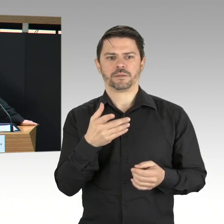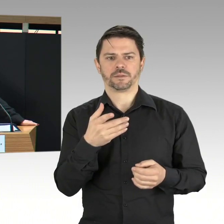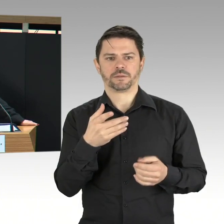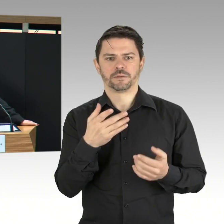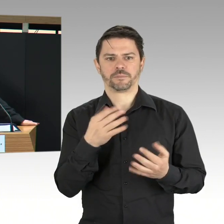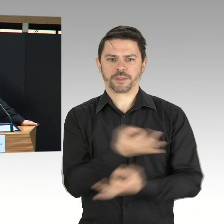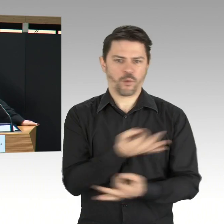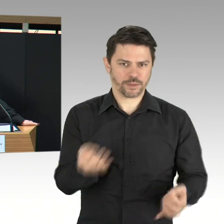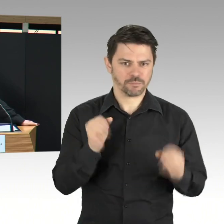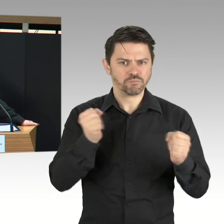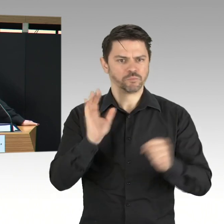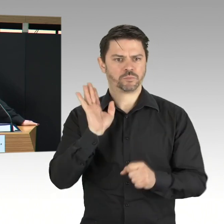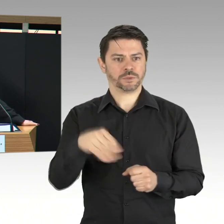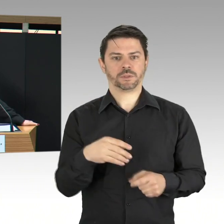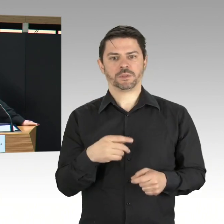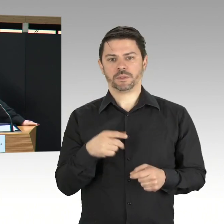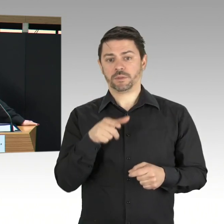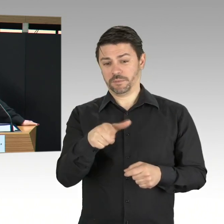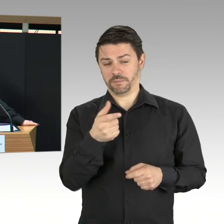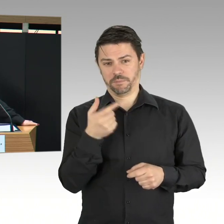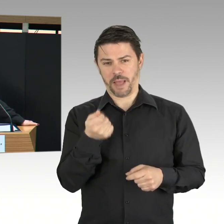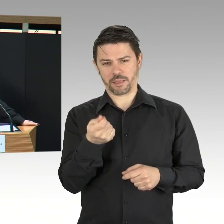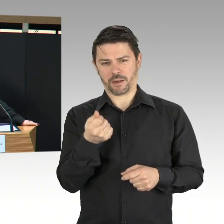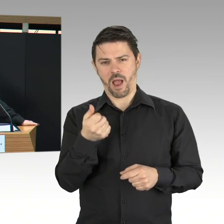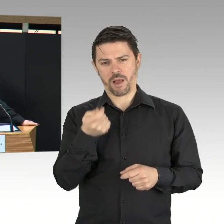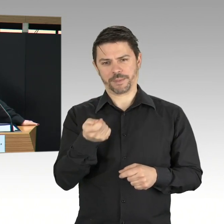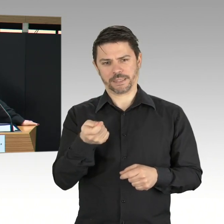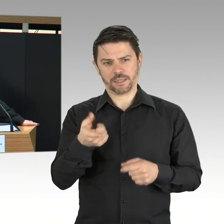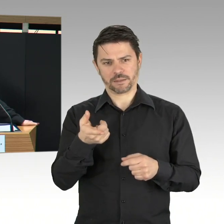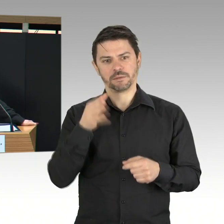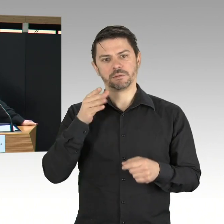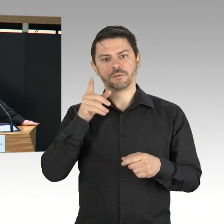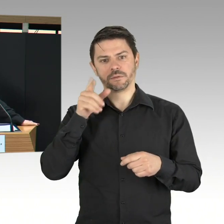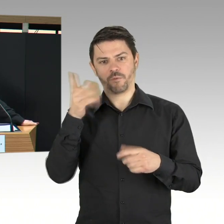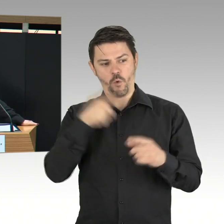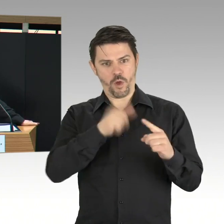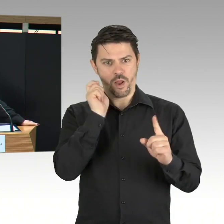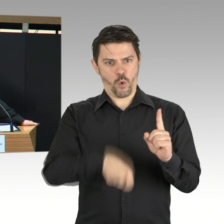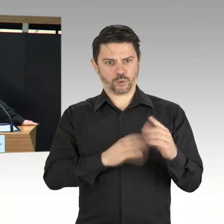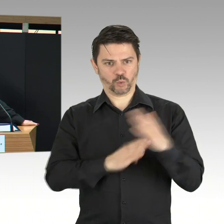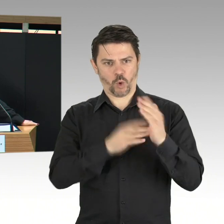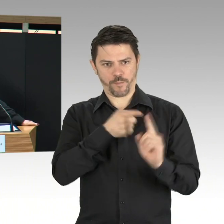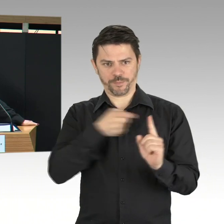Nächster Punkt. Sie sollten in den kommenden zwei Monaten, verehrte Berlinerinnen und Berliner,